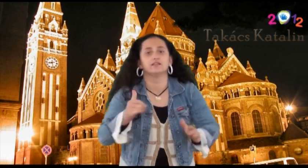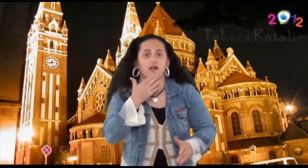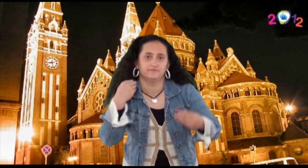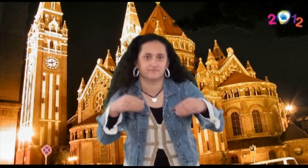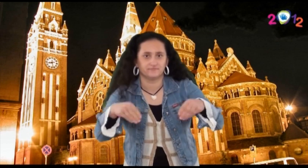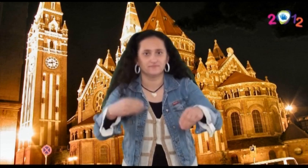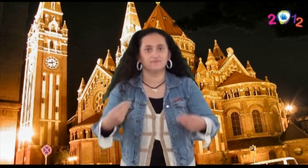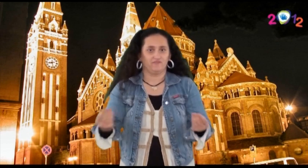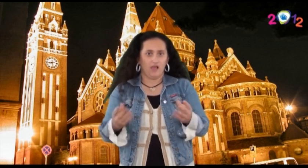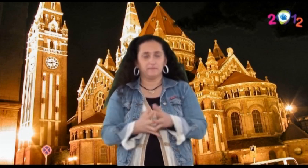Ja, igen, akarok valamit mondani.